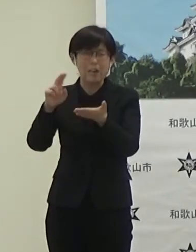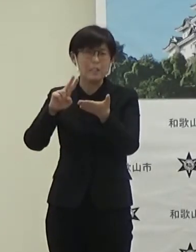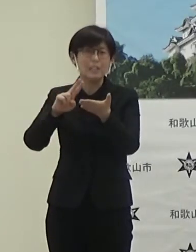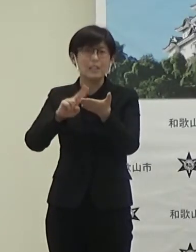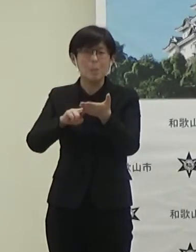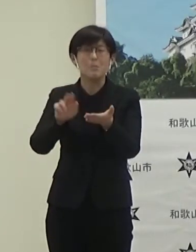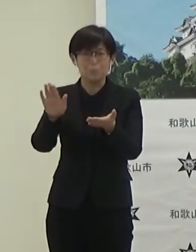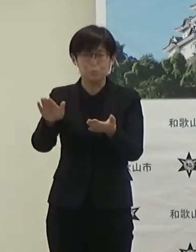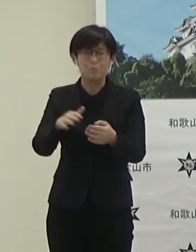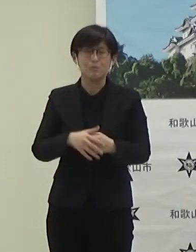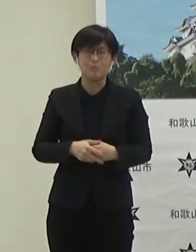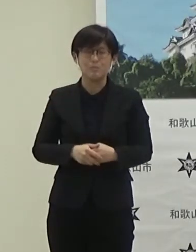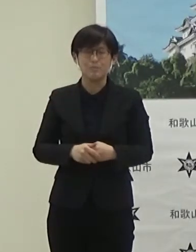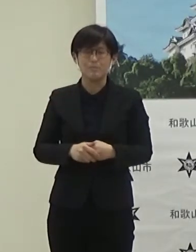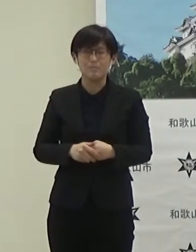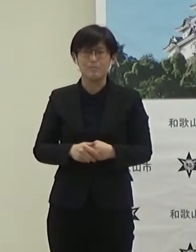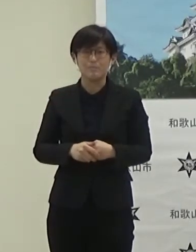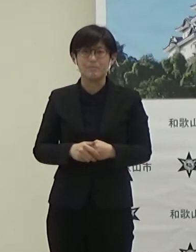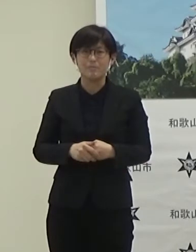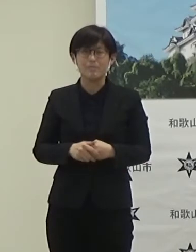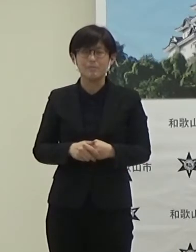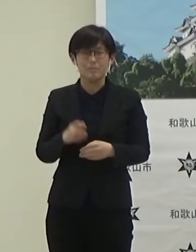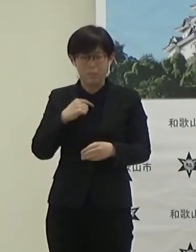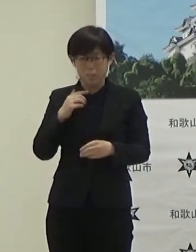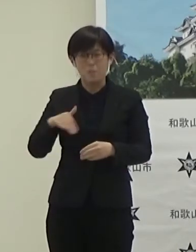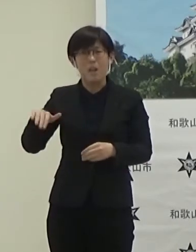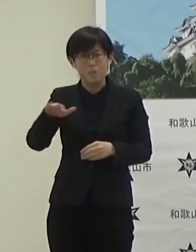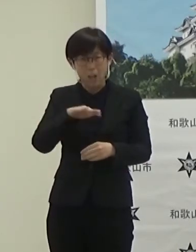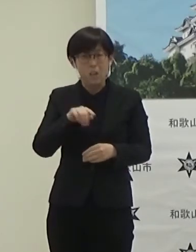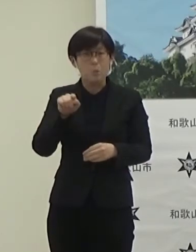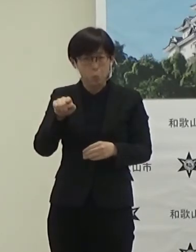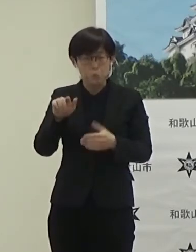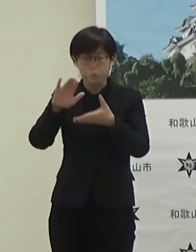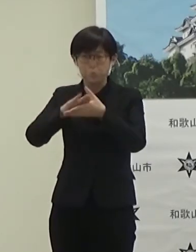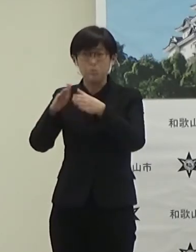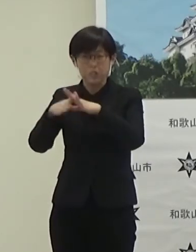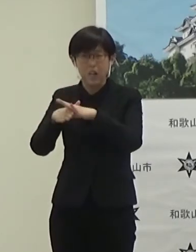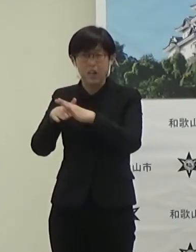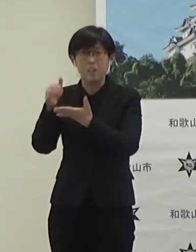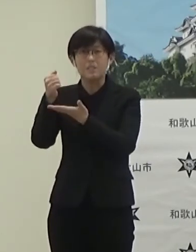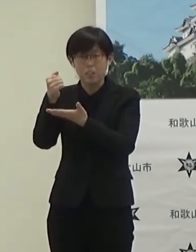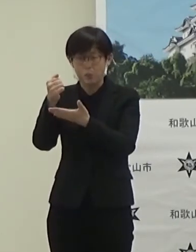我々は今後こうした文化財の保存 とそれと活用につなげていきたい